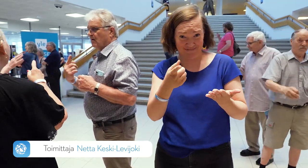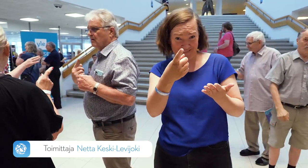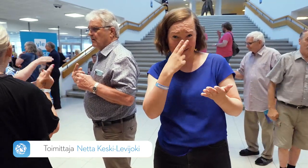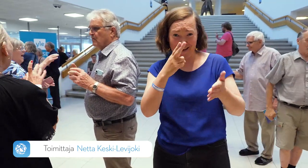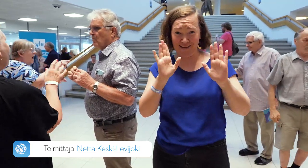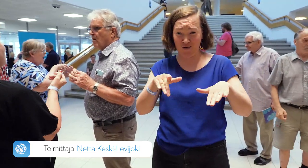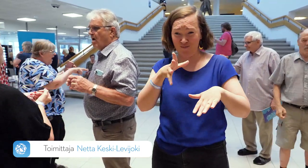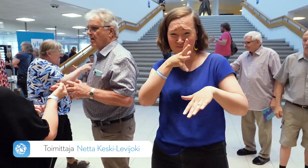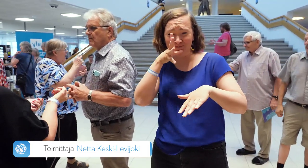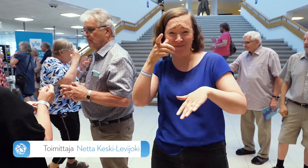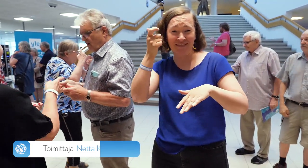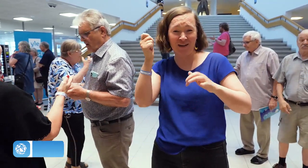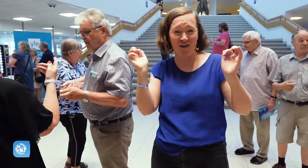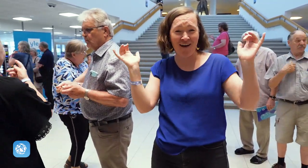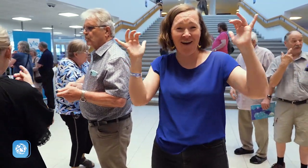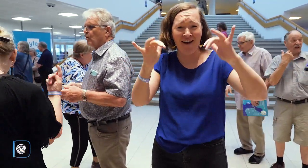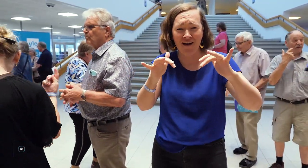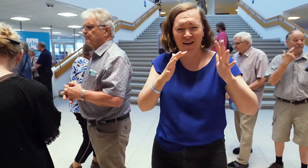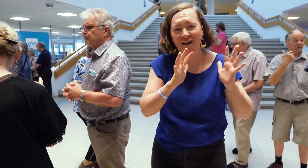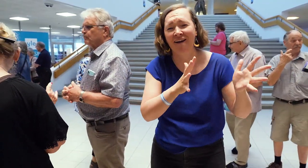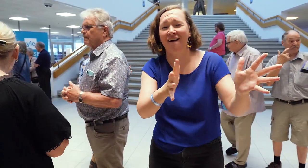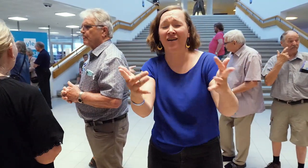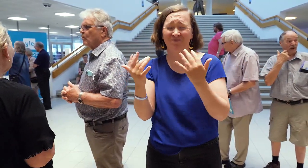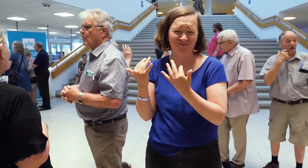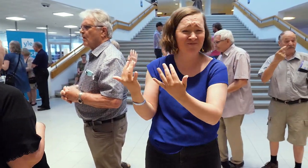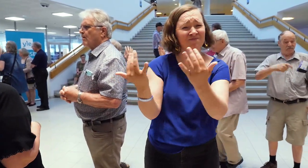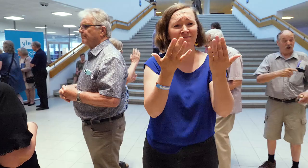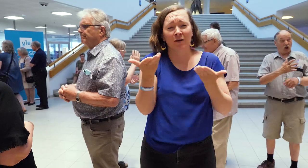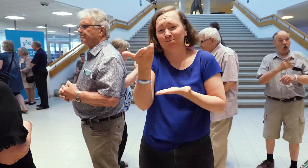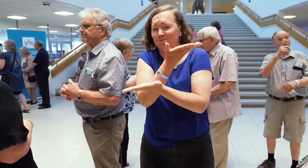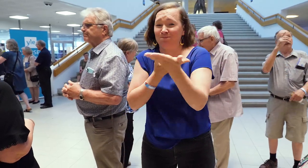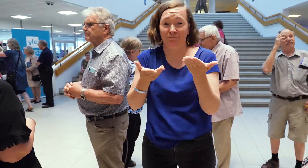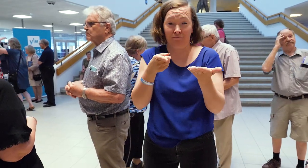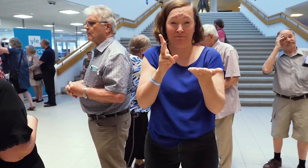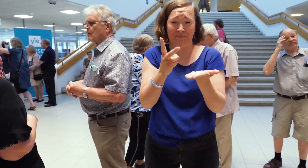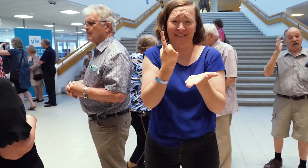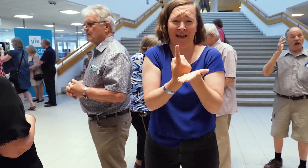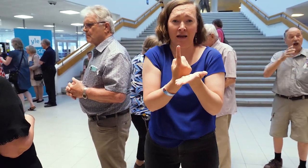Kuten näette, paikan päälle on hakeutunut iso joukko senioreita - jutustelemaan keskenään, mikä itsessään on hyvin tärkeää.